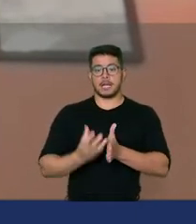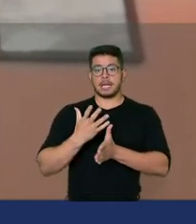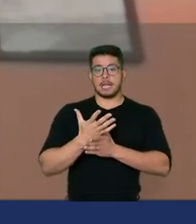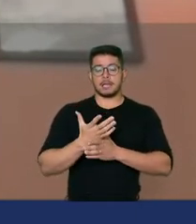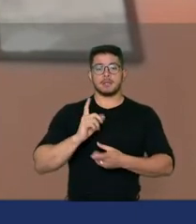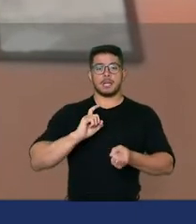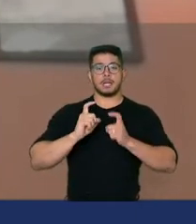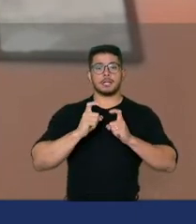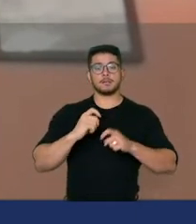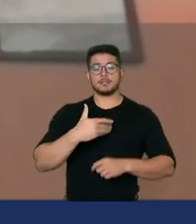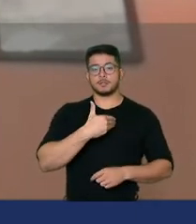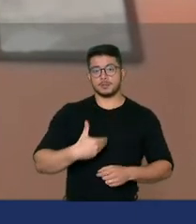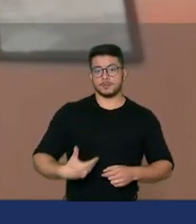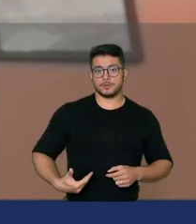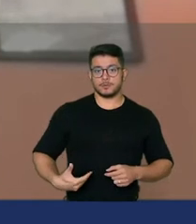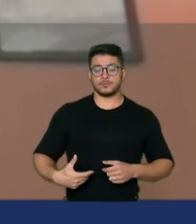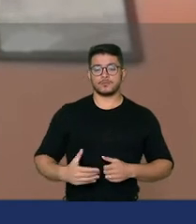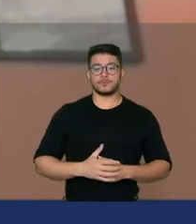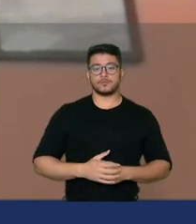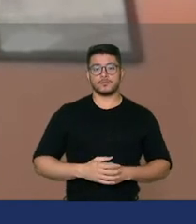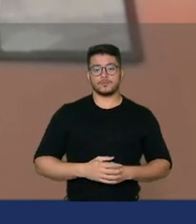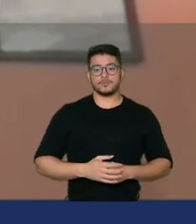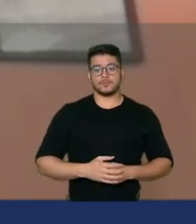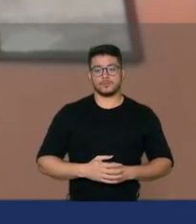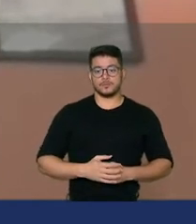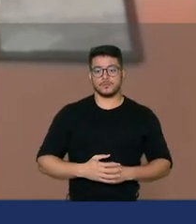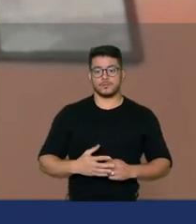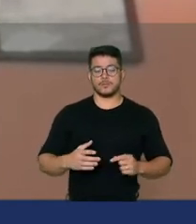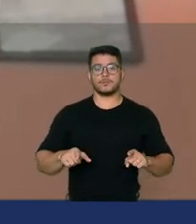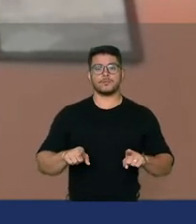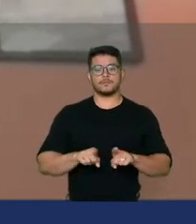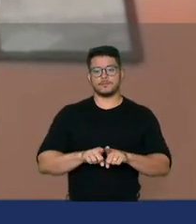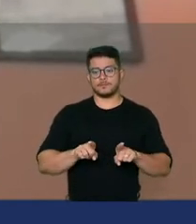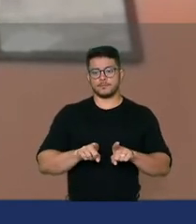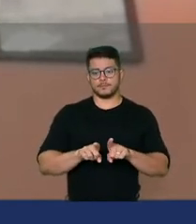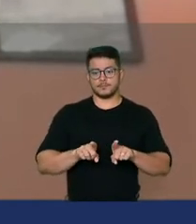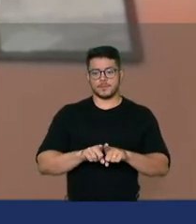STICAS, CULTURAIS CRIADOS PELA ADMINISTRAÇÃO PÚBLICA... DE QUALQUER ESFERA OU VINCULADOS A ELA BEM COMO ESPAÇOS E